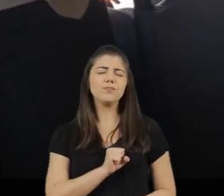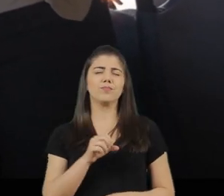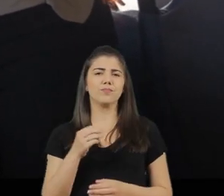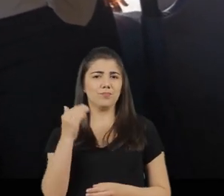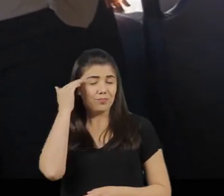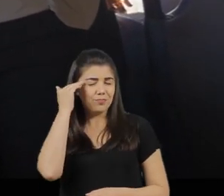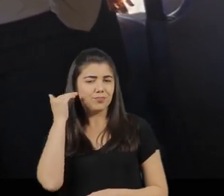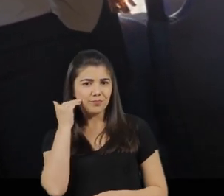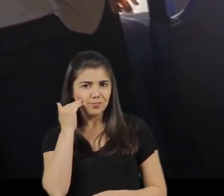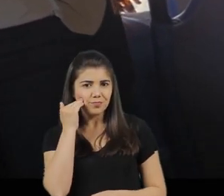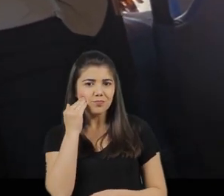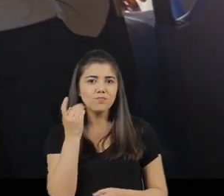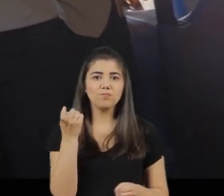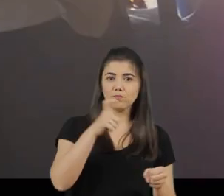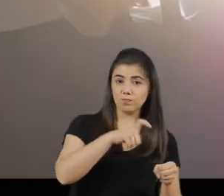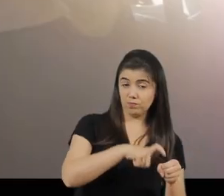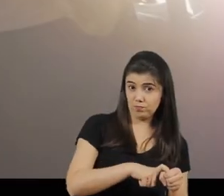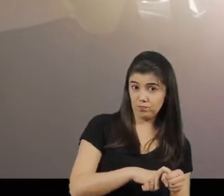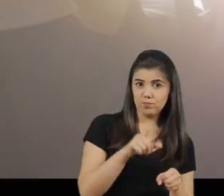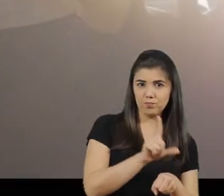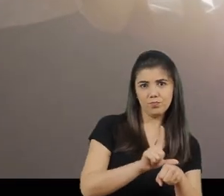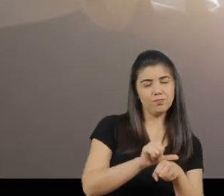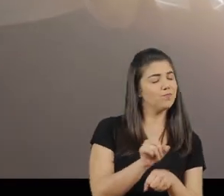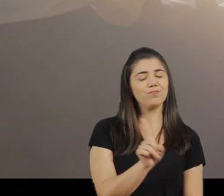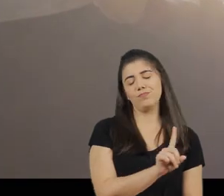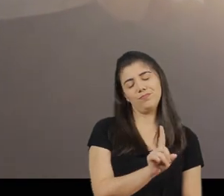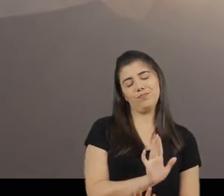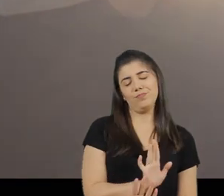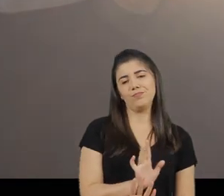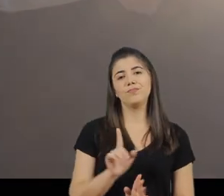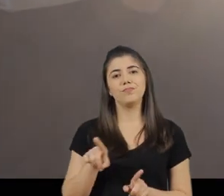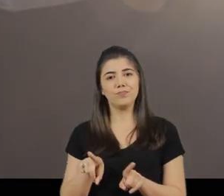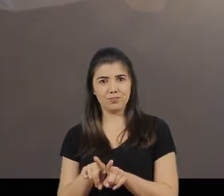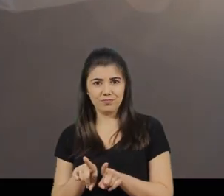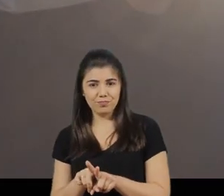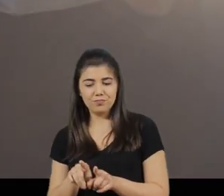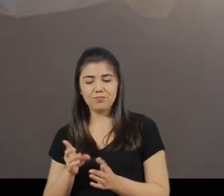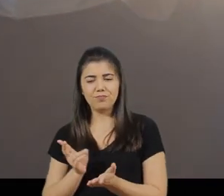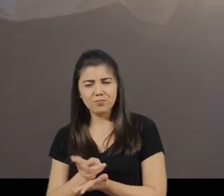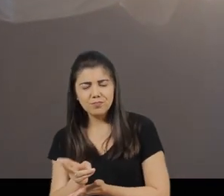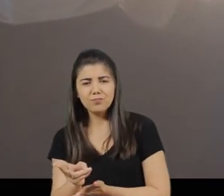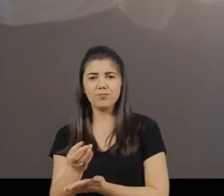agora eu gosto mais daqui do que lá, não pretendo voltar pra lá, também